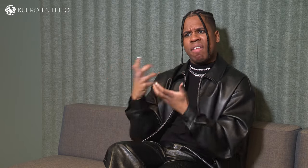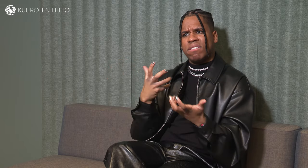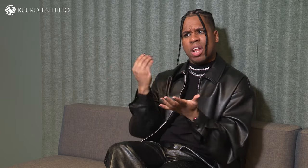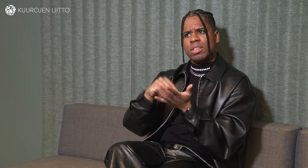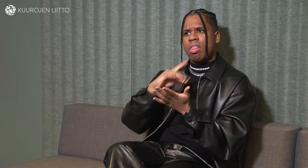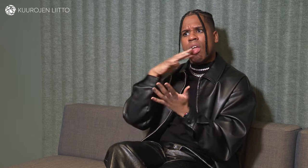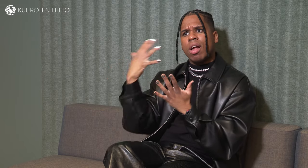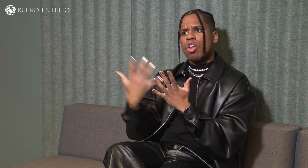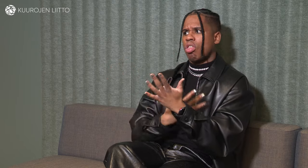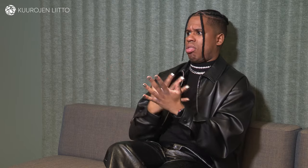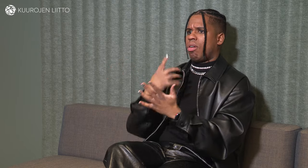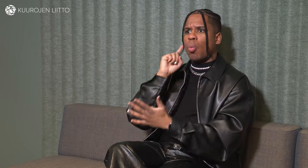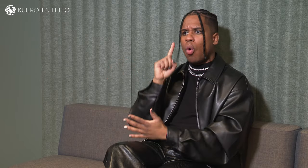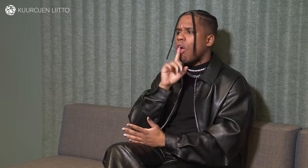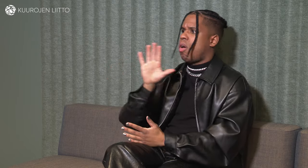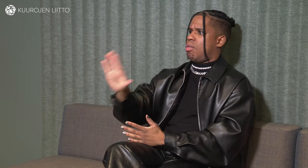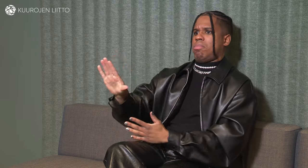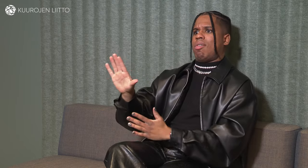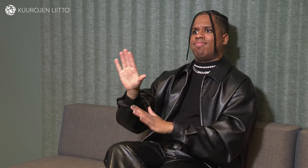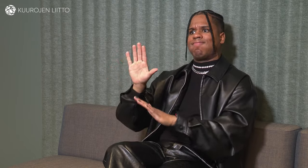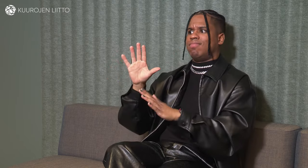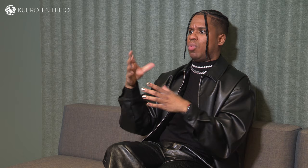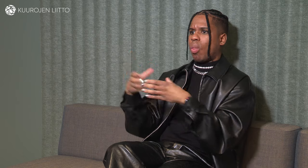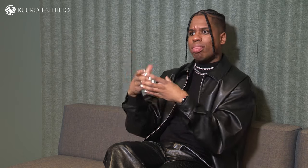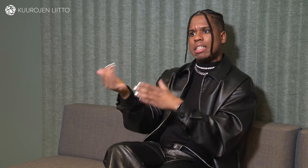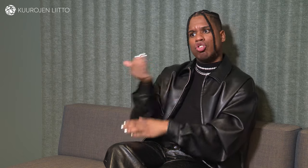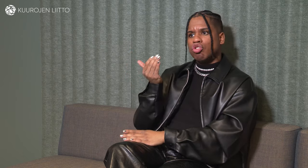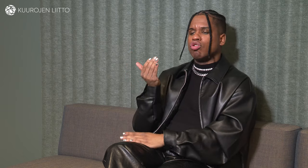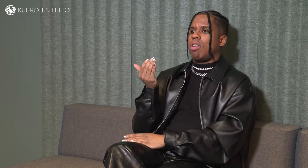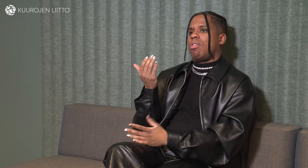vaan tarvitsemme enemmän edustusta kuurojen yhteisön sisältä.